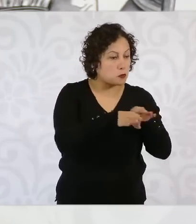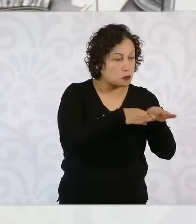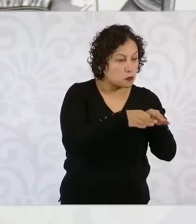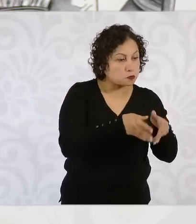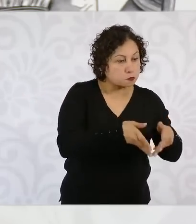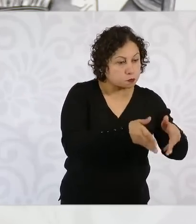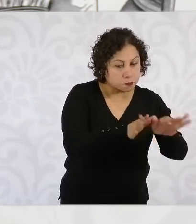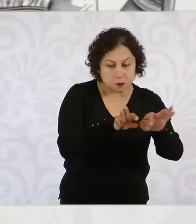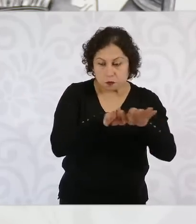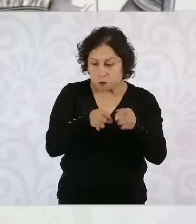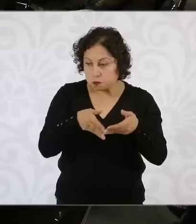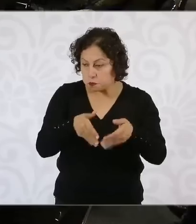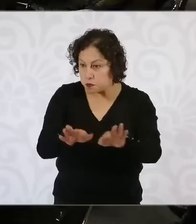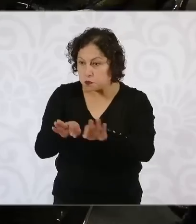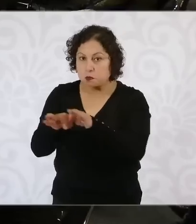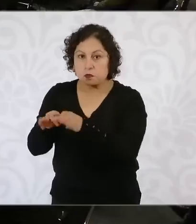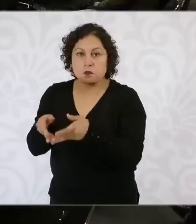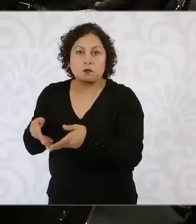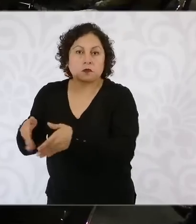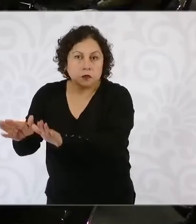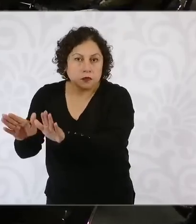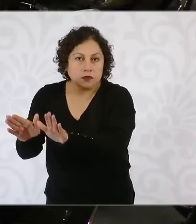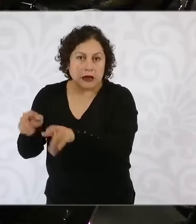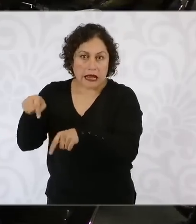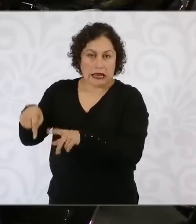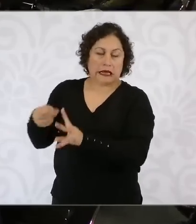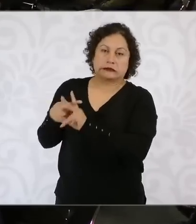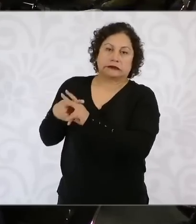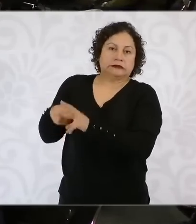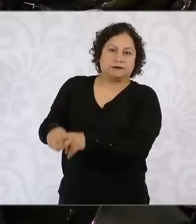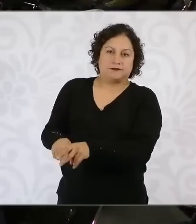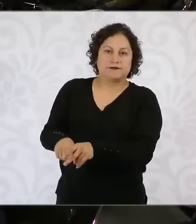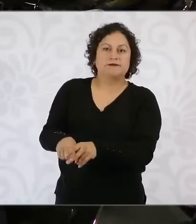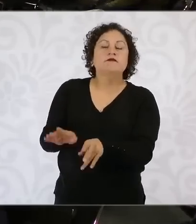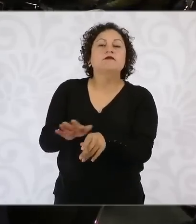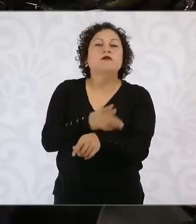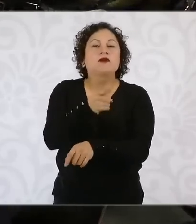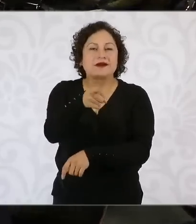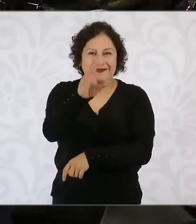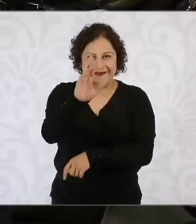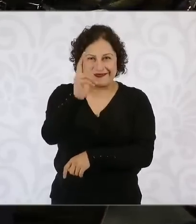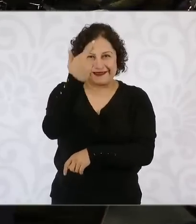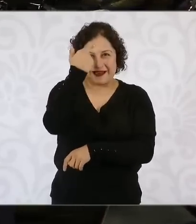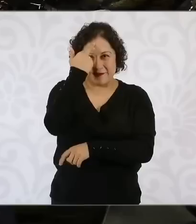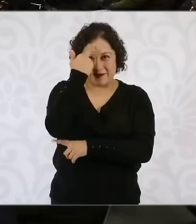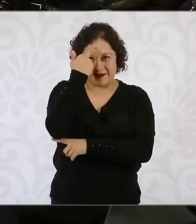conversaciones en comercio porque Recuerden que la revisión del tratado es en el 2026 pero si